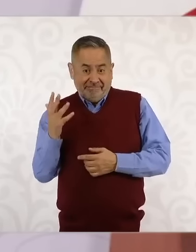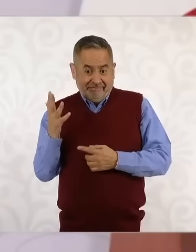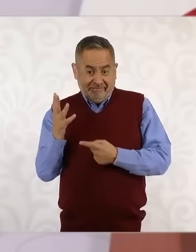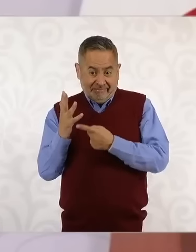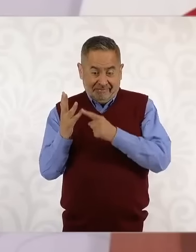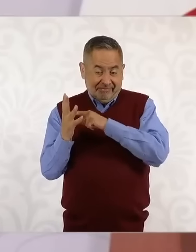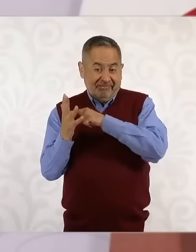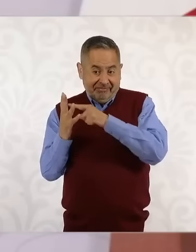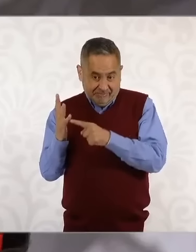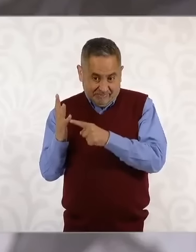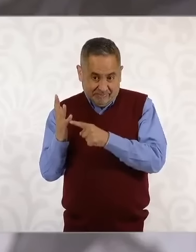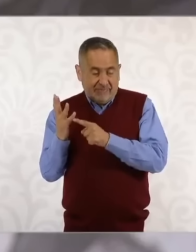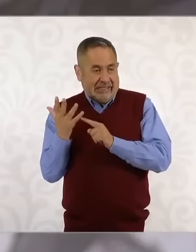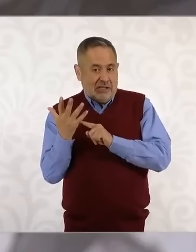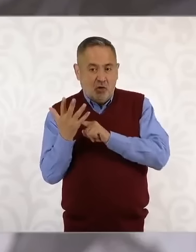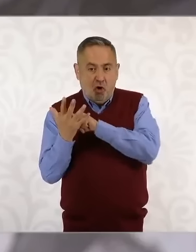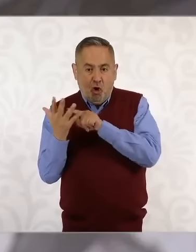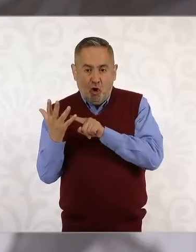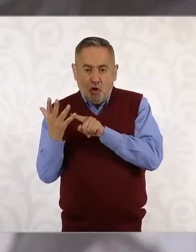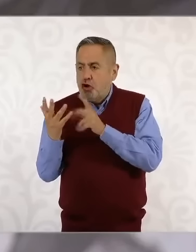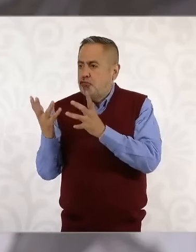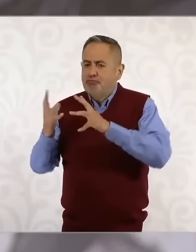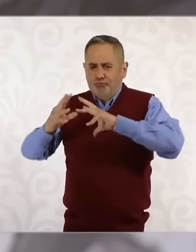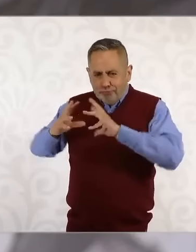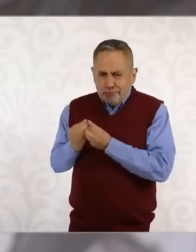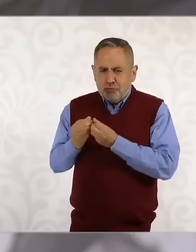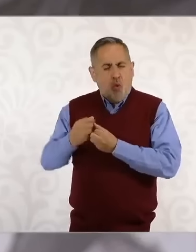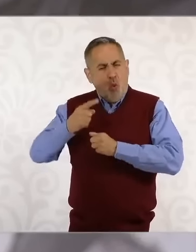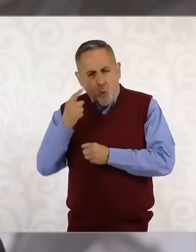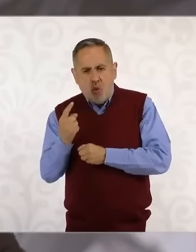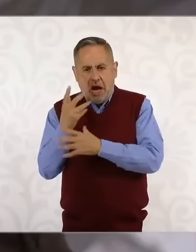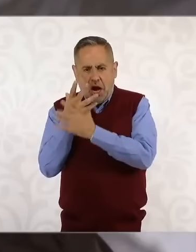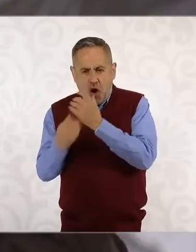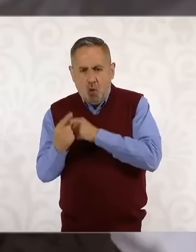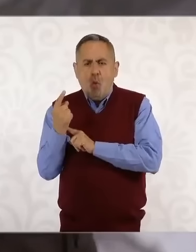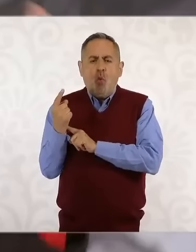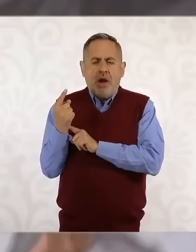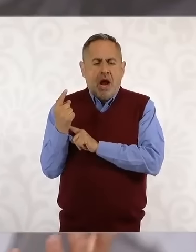eh todas estas ventanillas en una sola puerta de entrada para poder hacer una evaluación integral